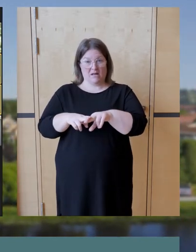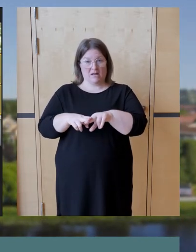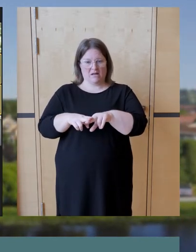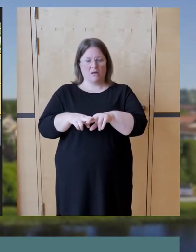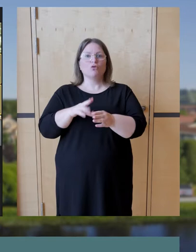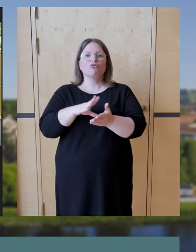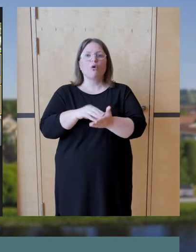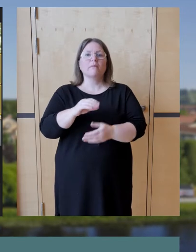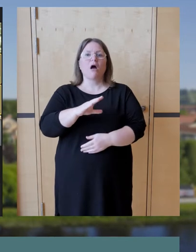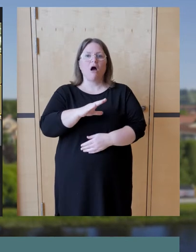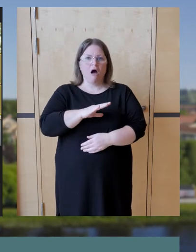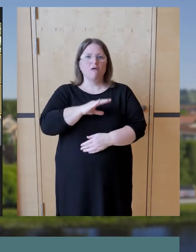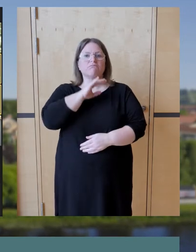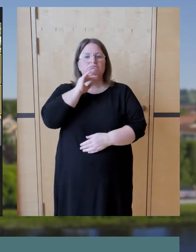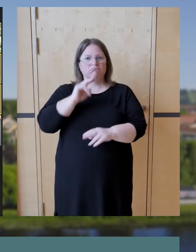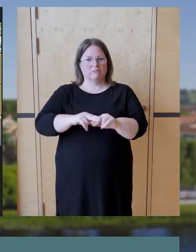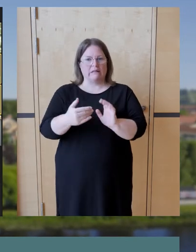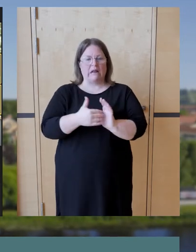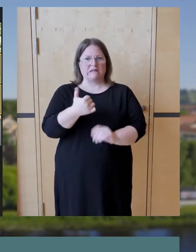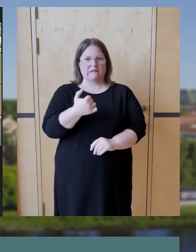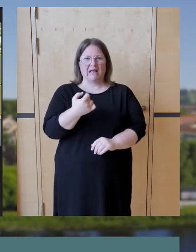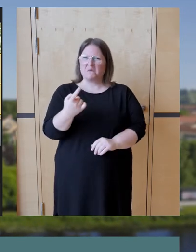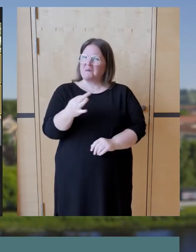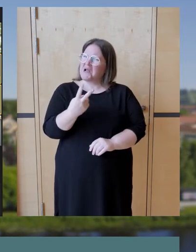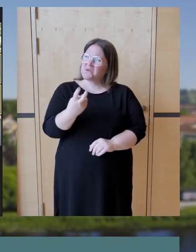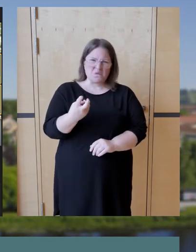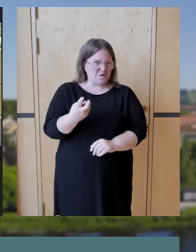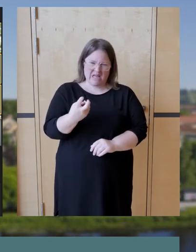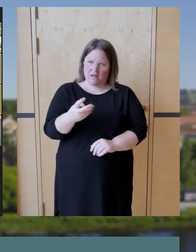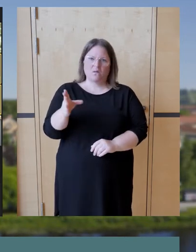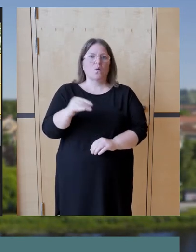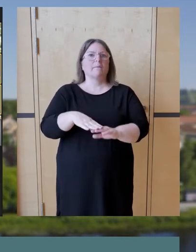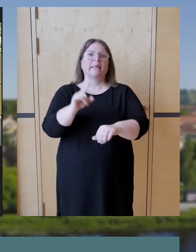Inte 120 platser ska man göra 120 platser så kommer det ta längre tid i processen för att få